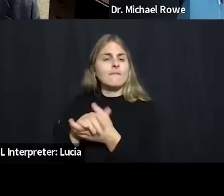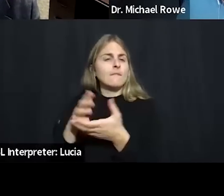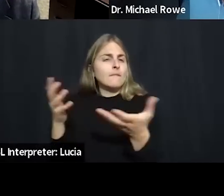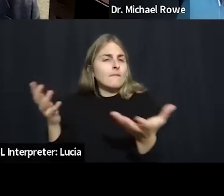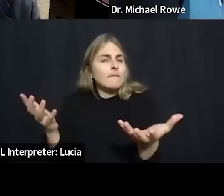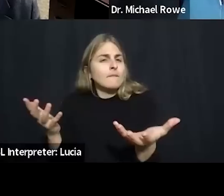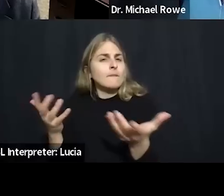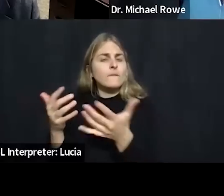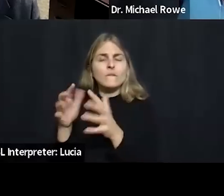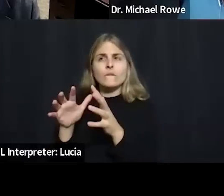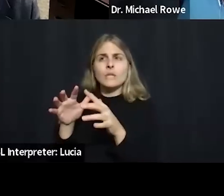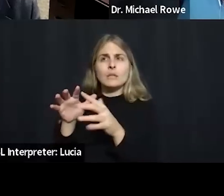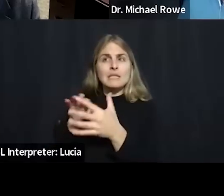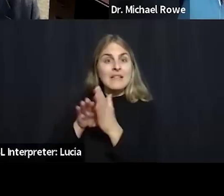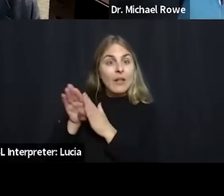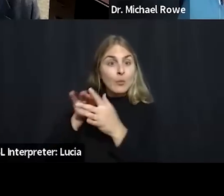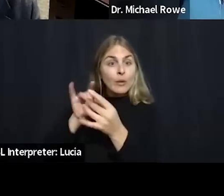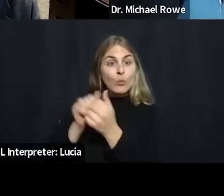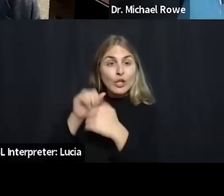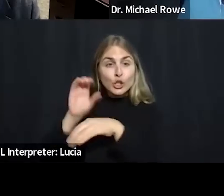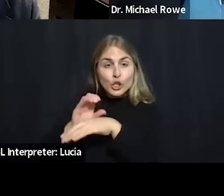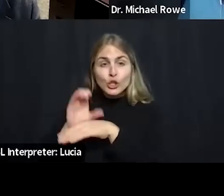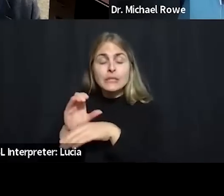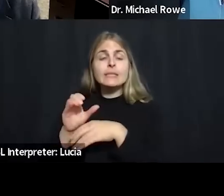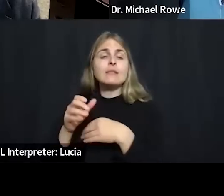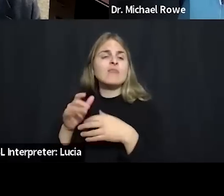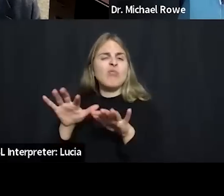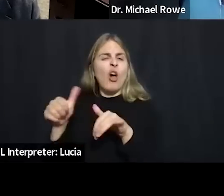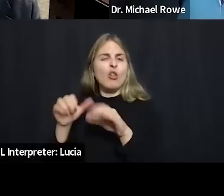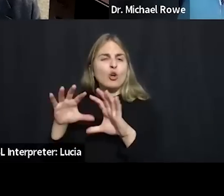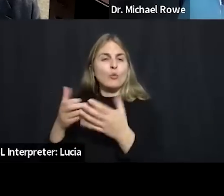iglesias, u otros grupos con los que puedan conectar,